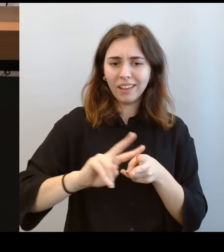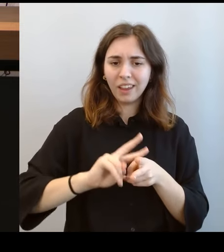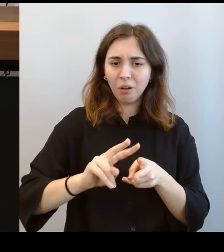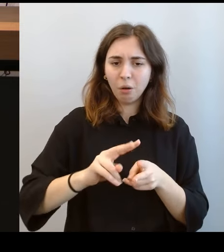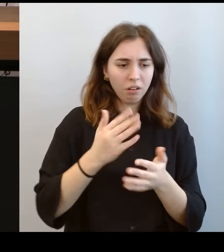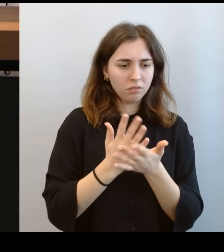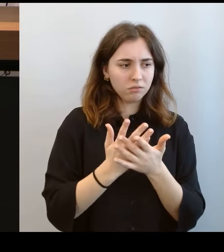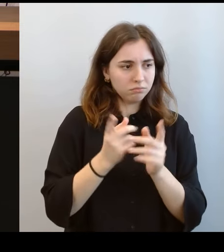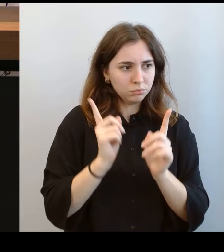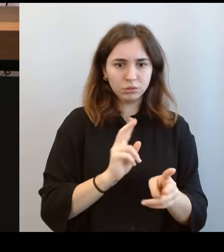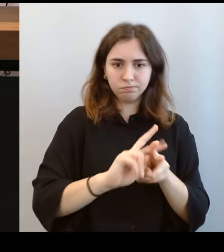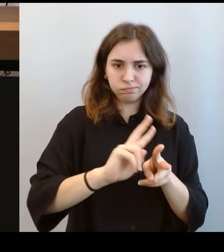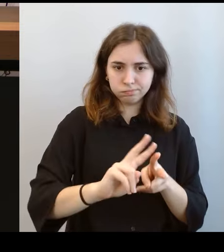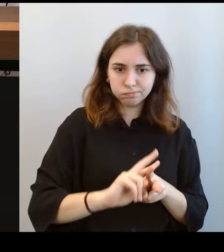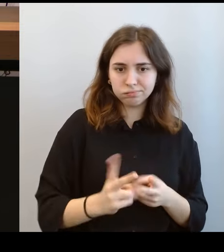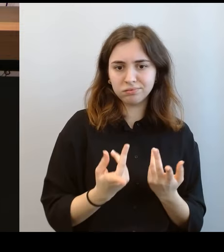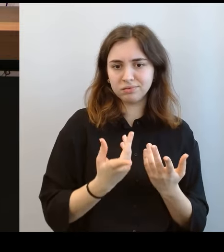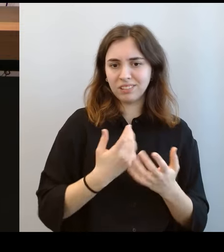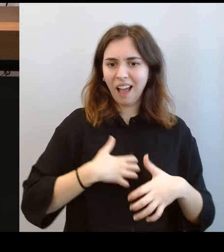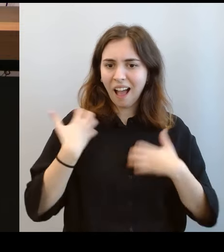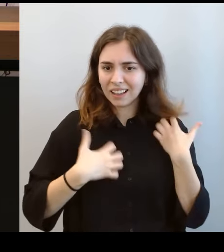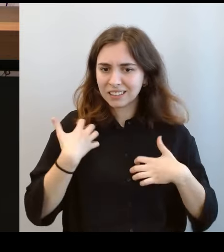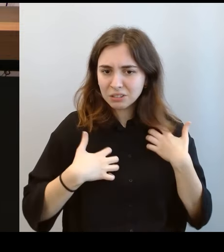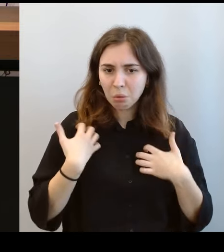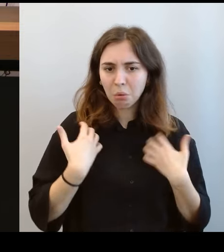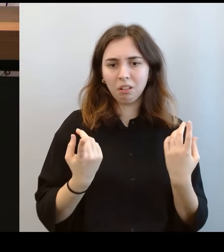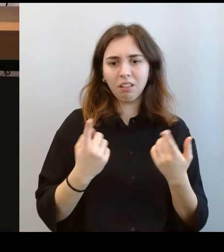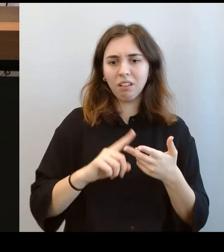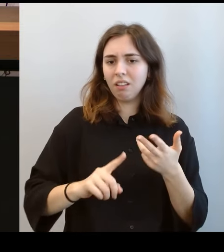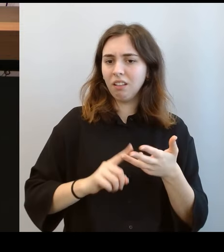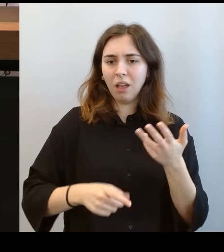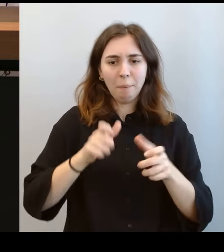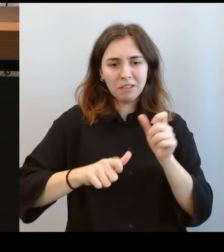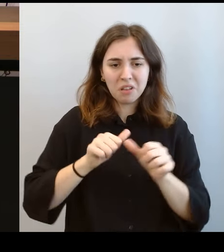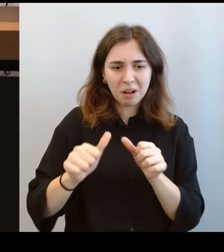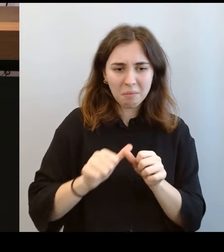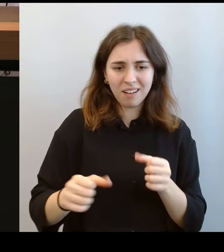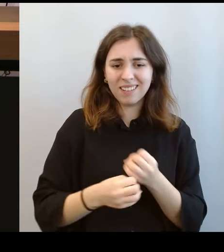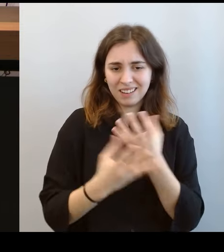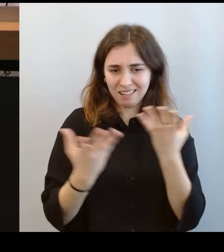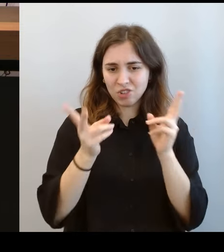dauerhafte Überbelegung vorliegt und wenn Straftäter entlassen werden müssen, weil es für sie keinen angemessenen